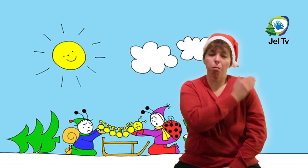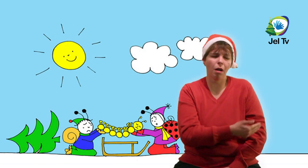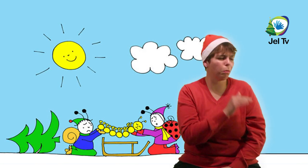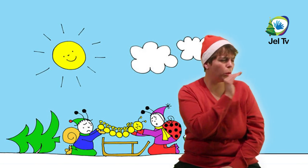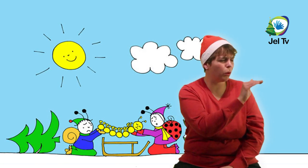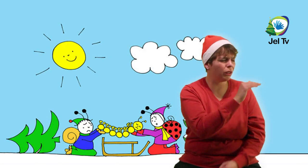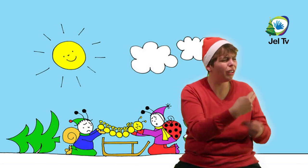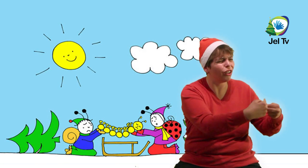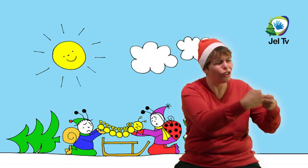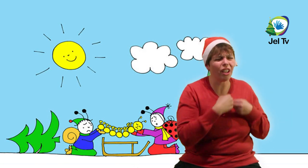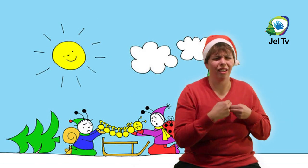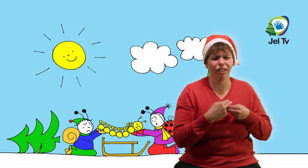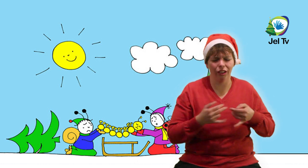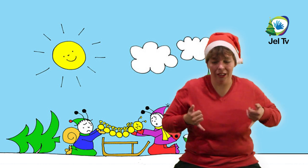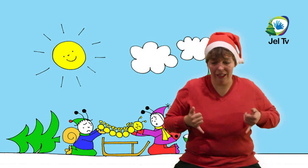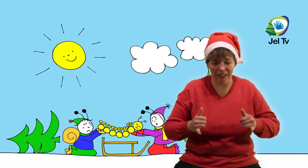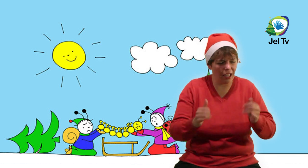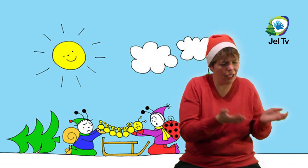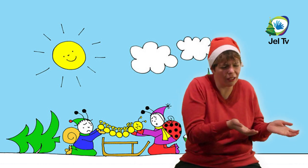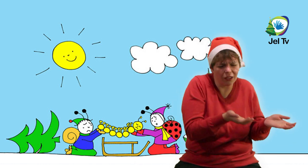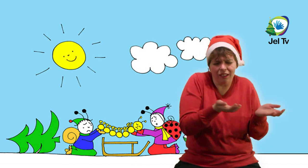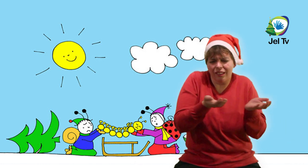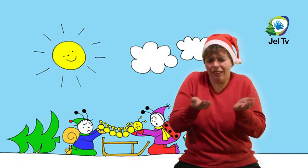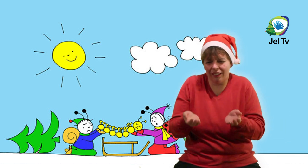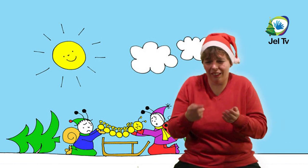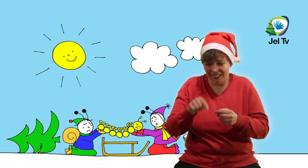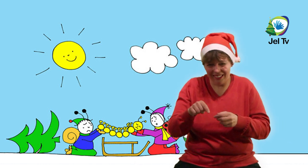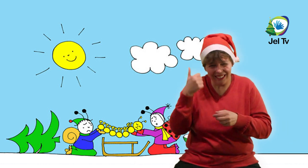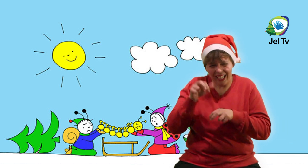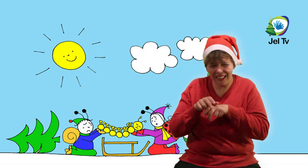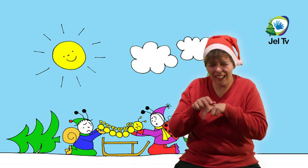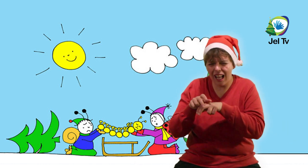Segíts, Bogyó! Tegyünk fel a szánkóra!